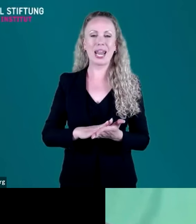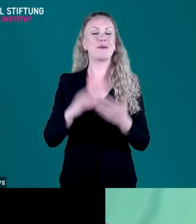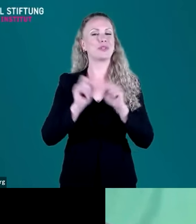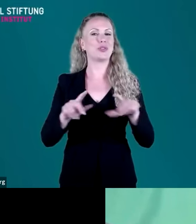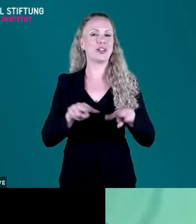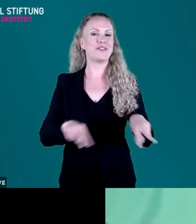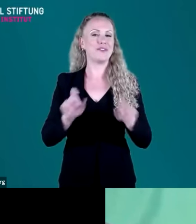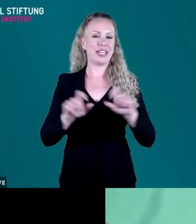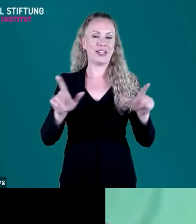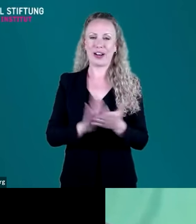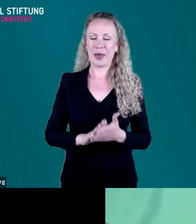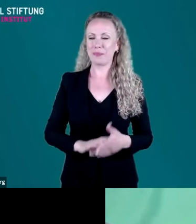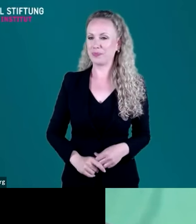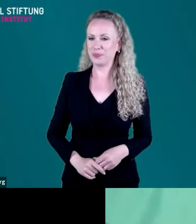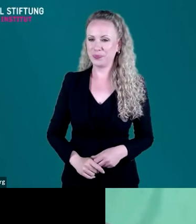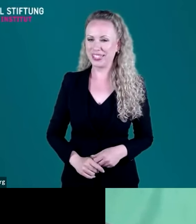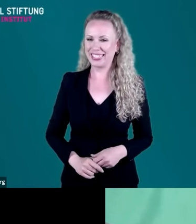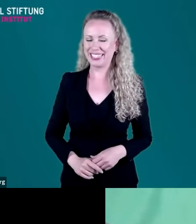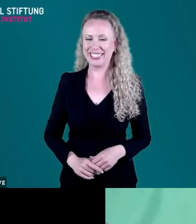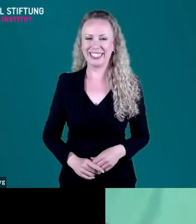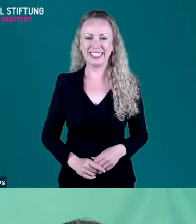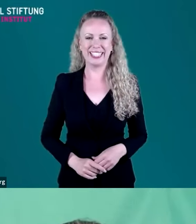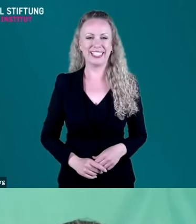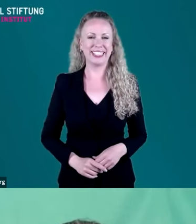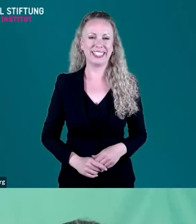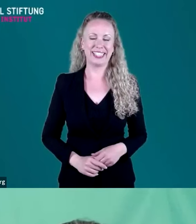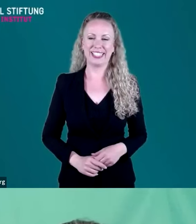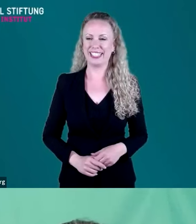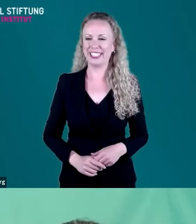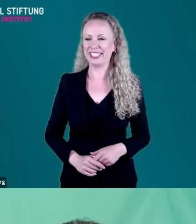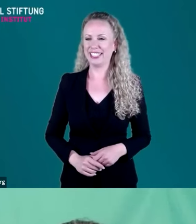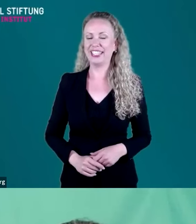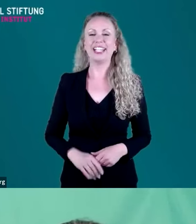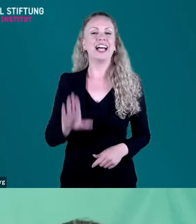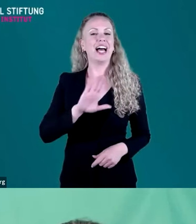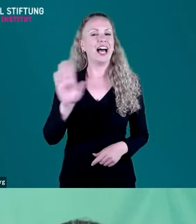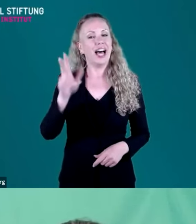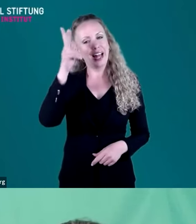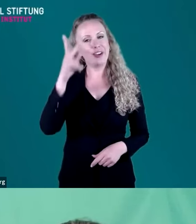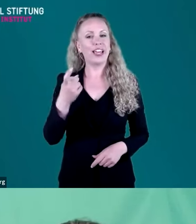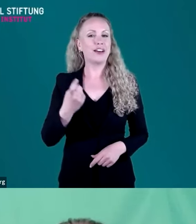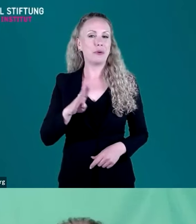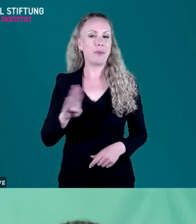Okay. Hallo, Herr von Bargen und hallo Herr Kemper.